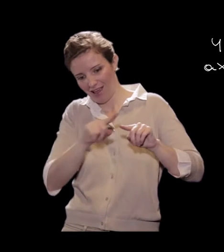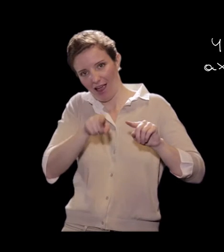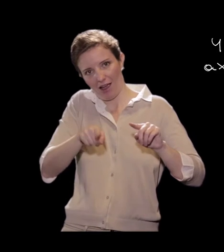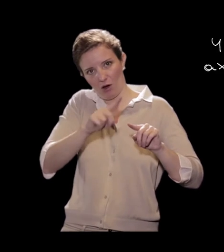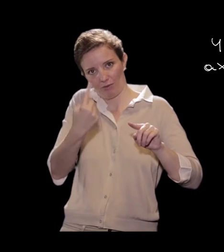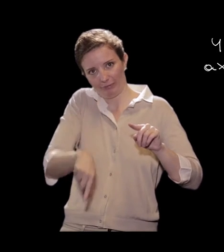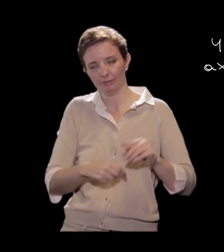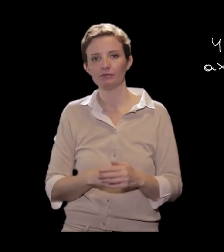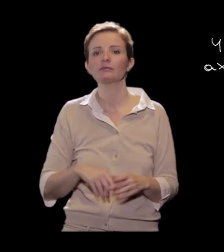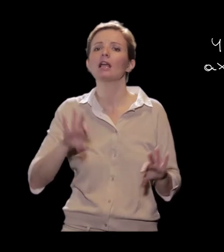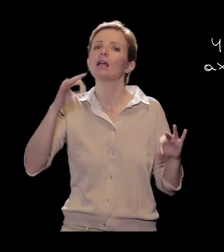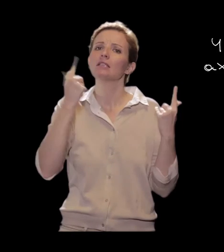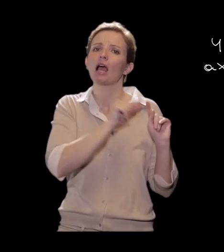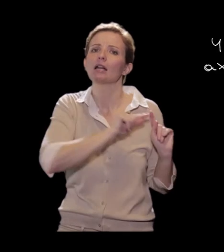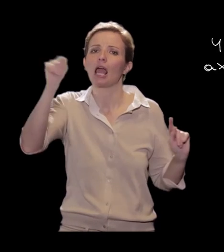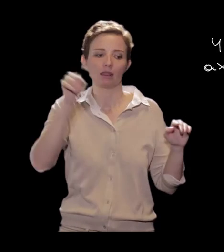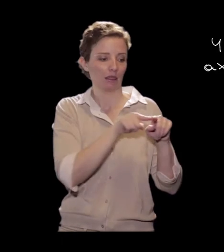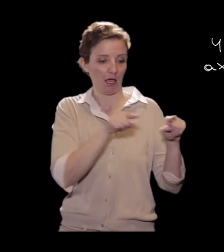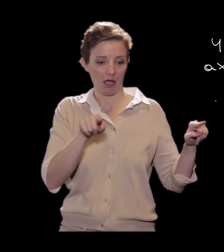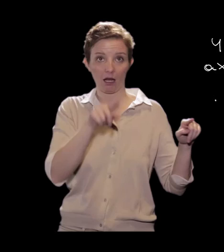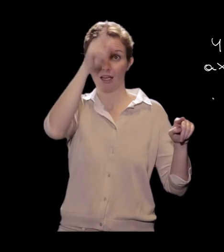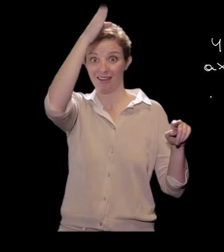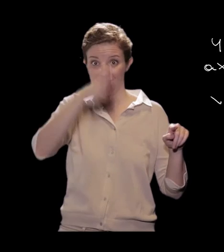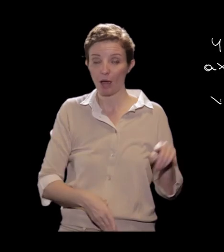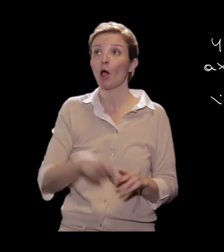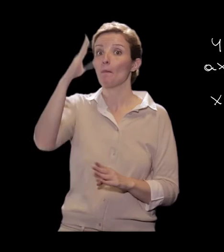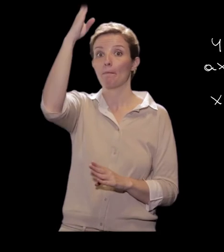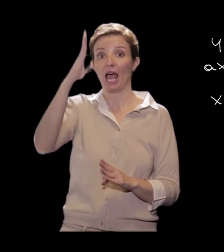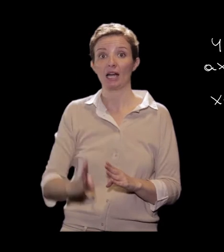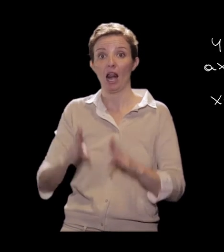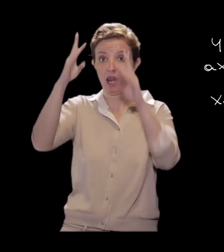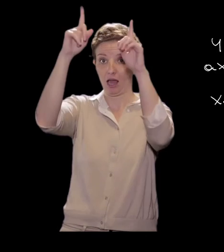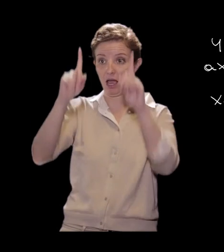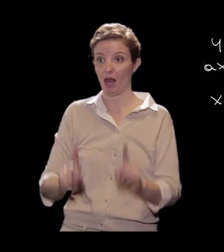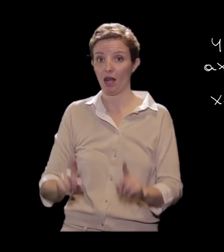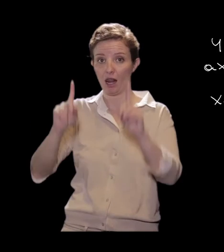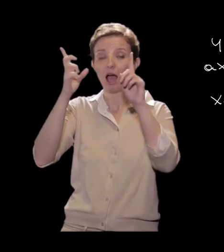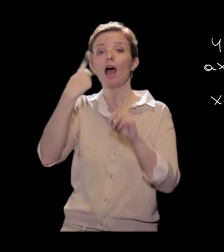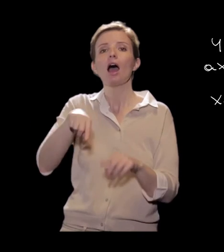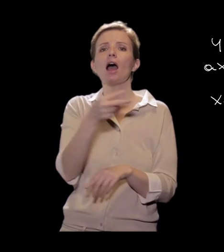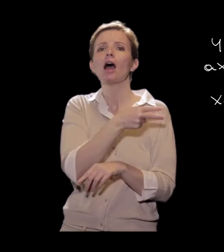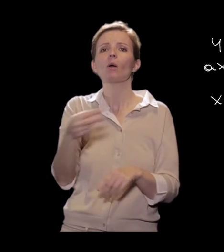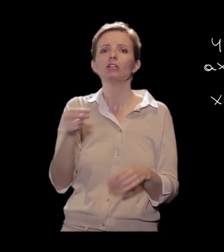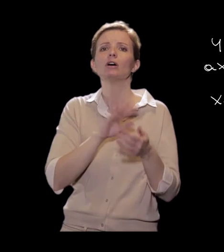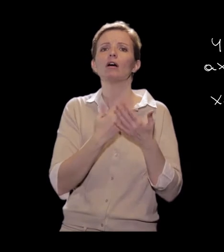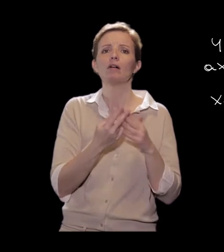Se una retta è parallela all'asse delle y, la sua equazione è del tipo x=k.